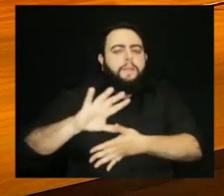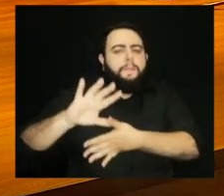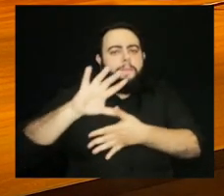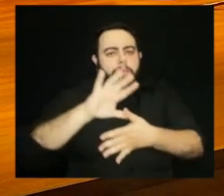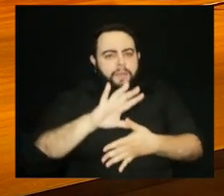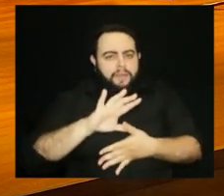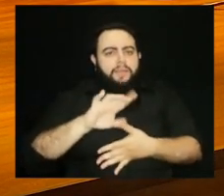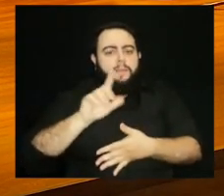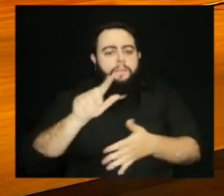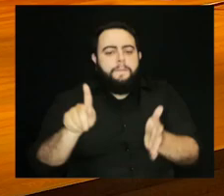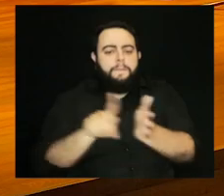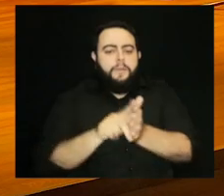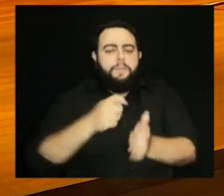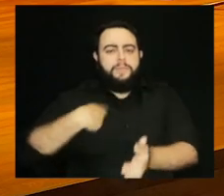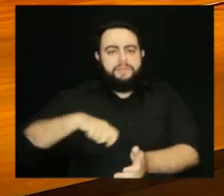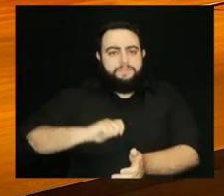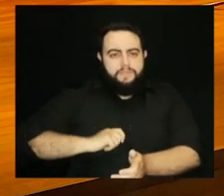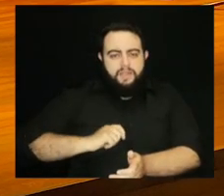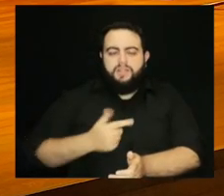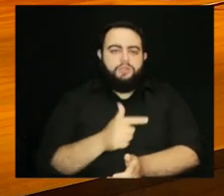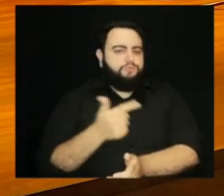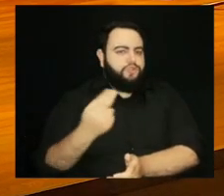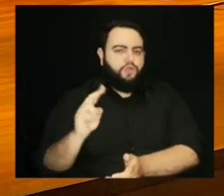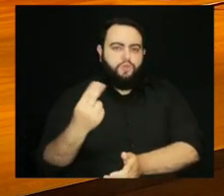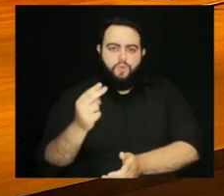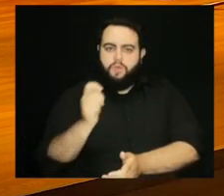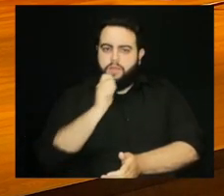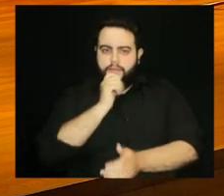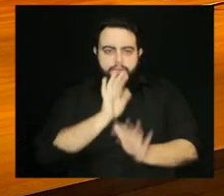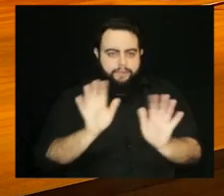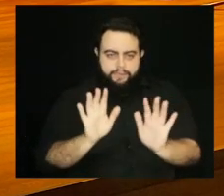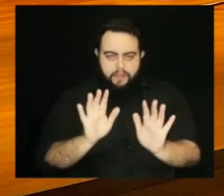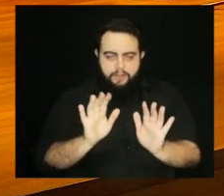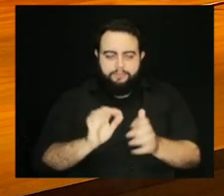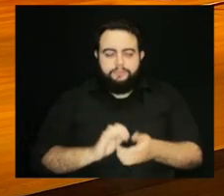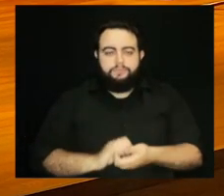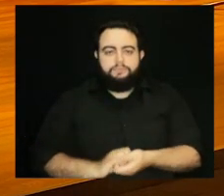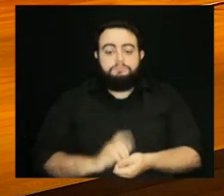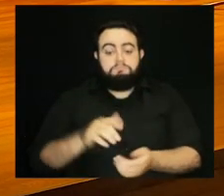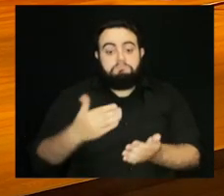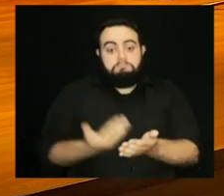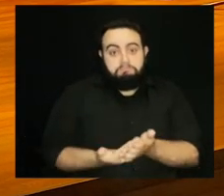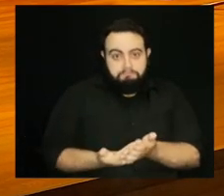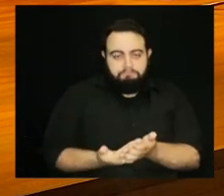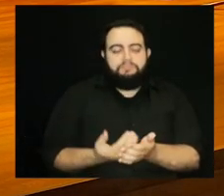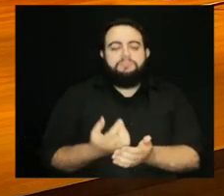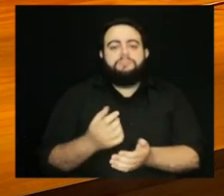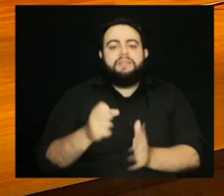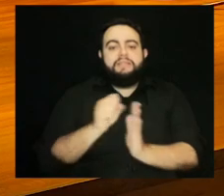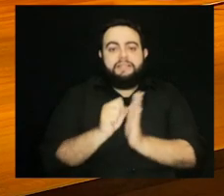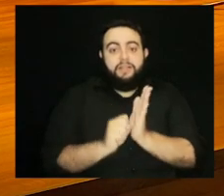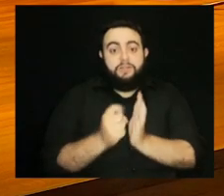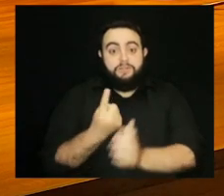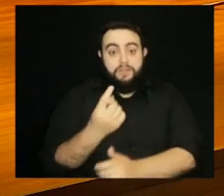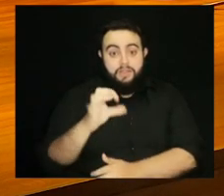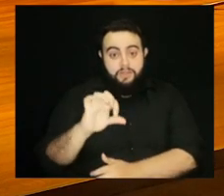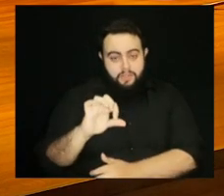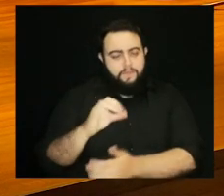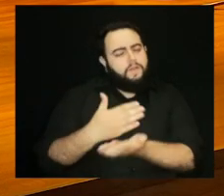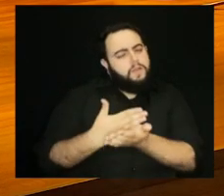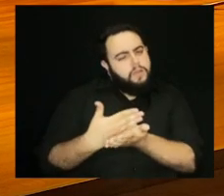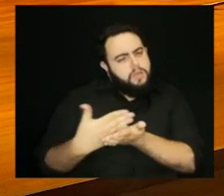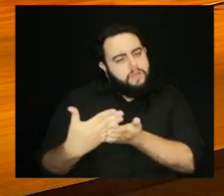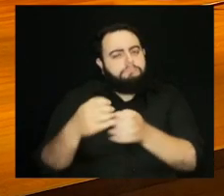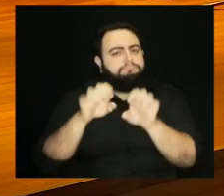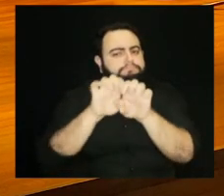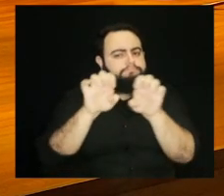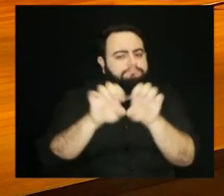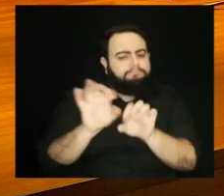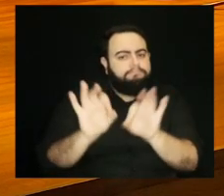E aí chegamos ao século 19, onde começa a se estruturar efetivamente um conceito de cidade